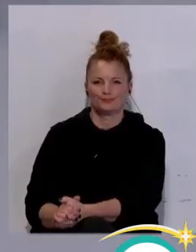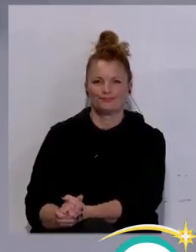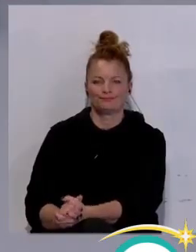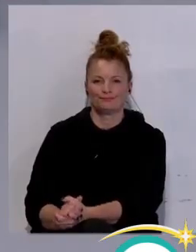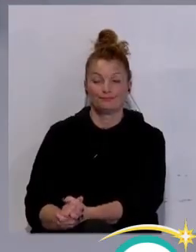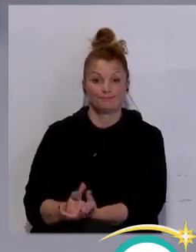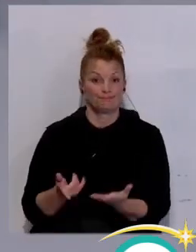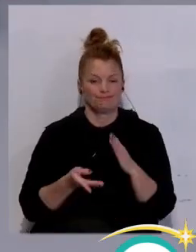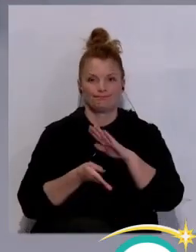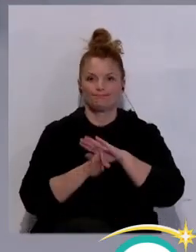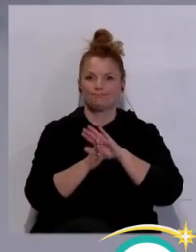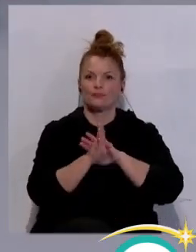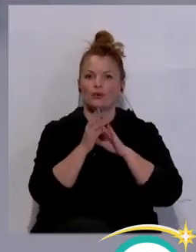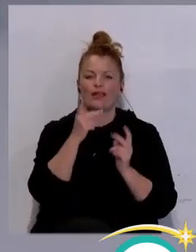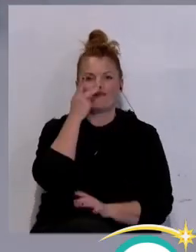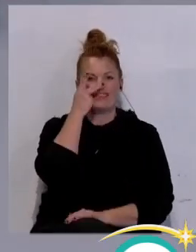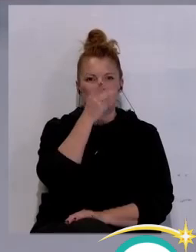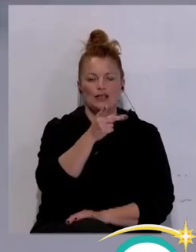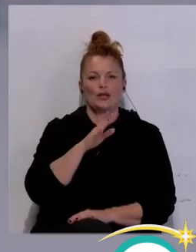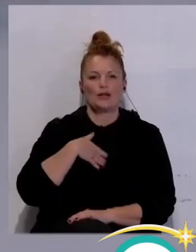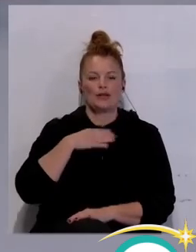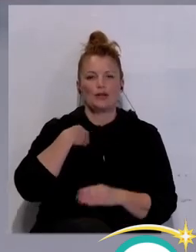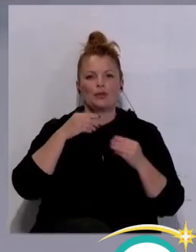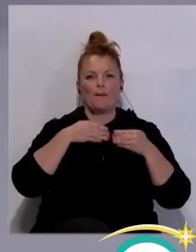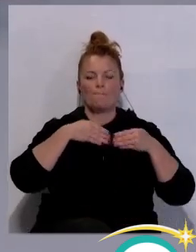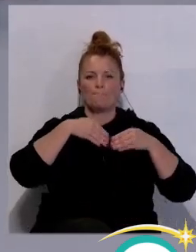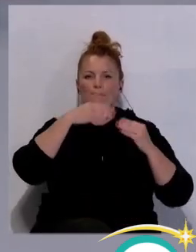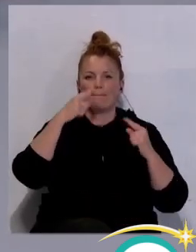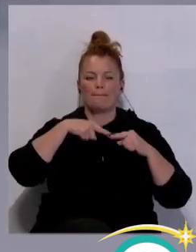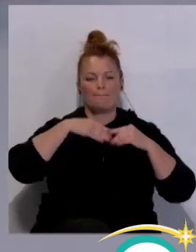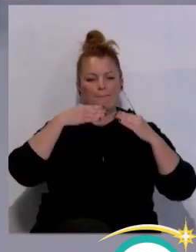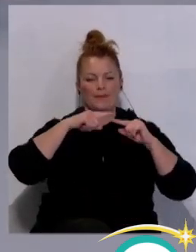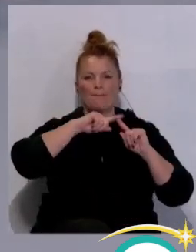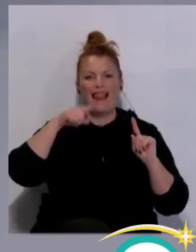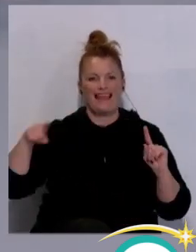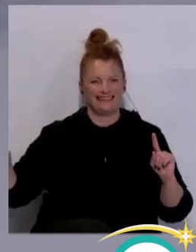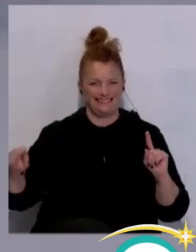continúan las visitas de los belenes inscritos en el concurso municipal de Cádiz se recupera